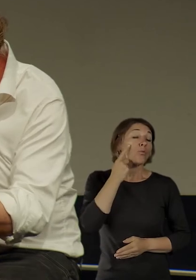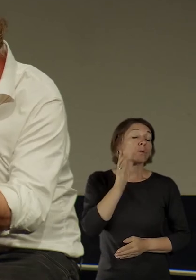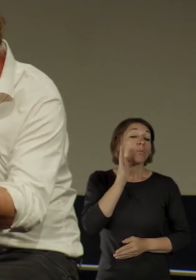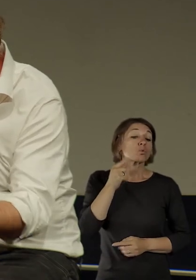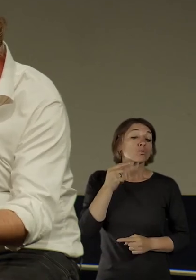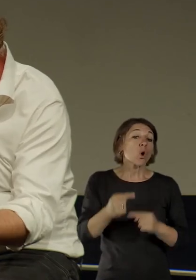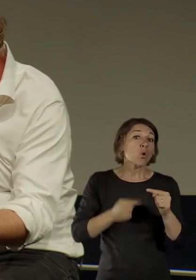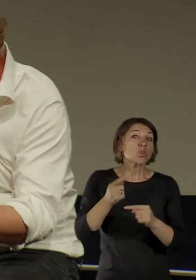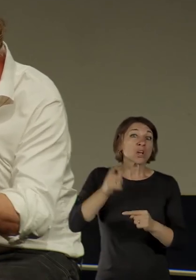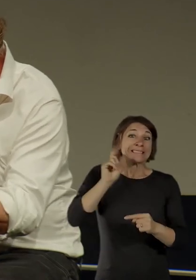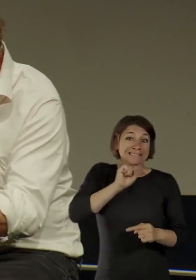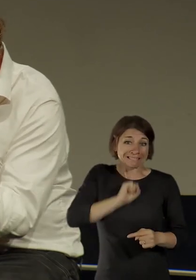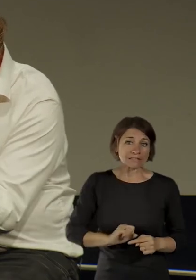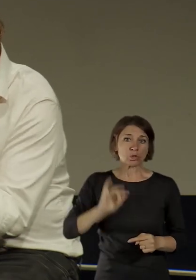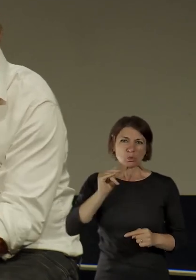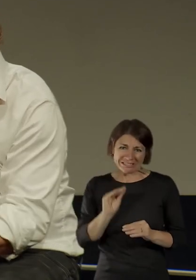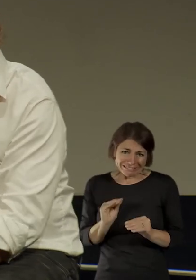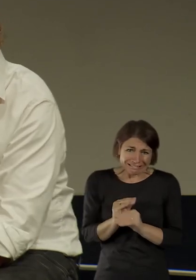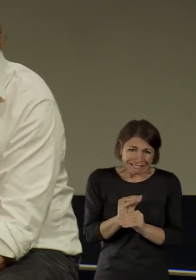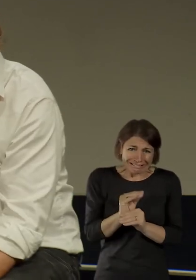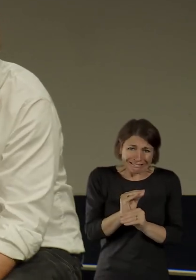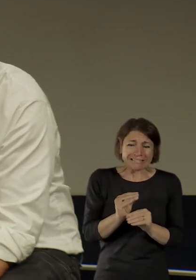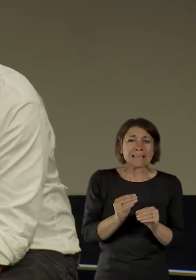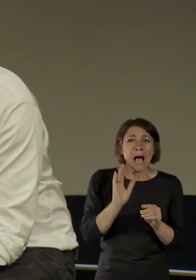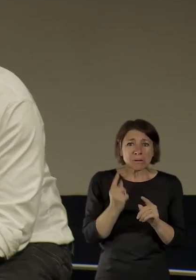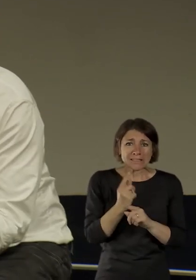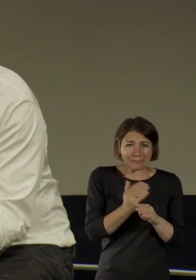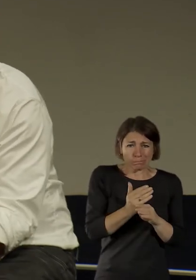A jaké jsou další možnosti. Možná, když to potom připomeneš,